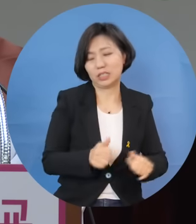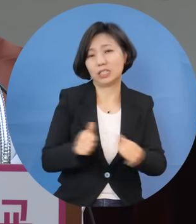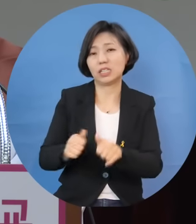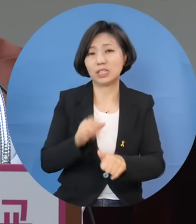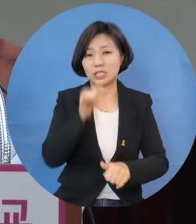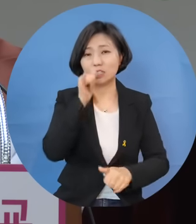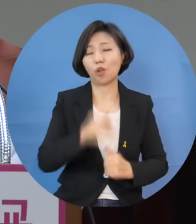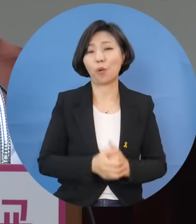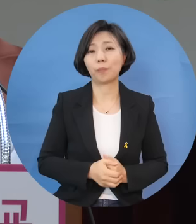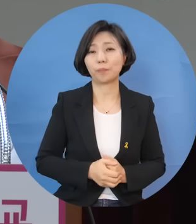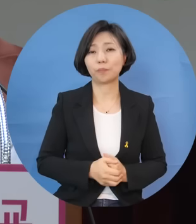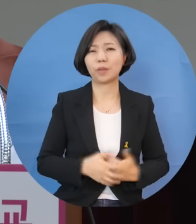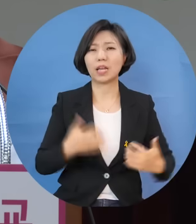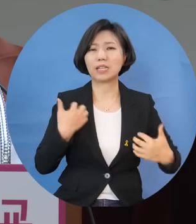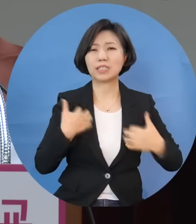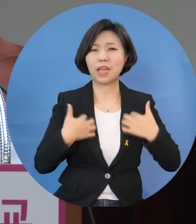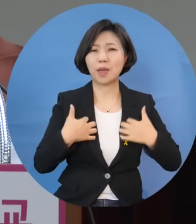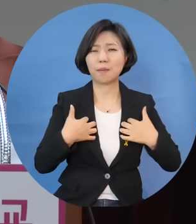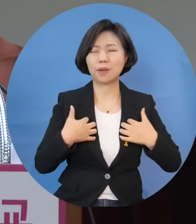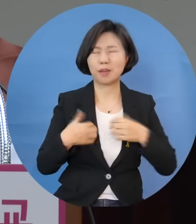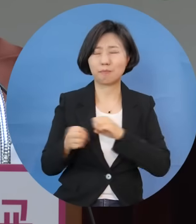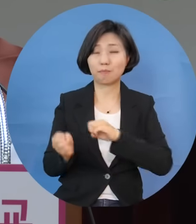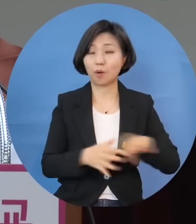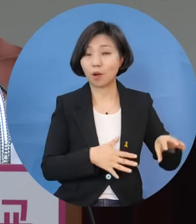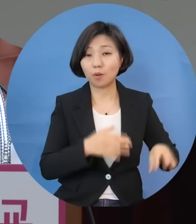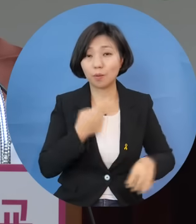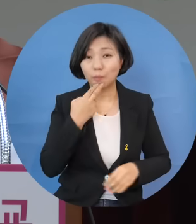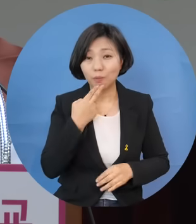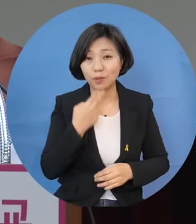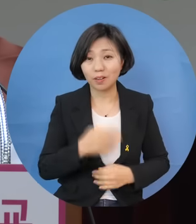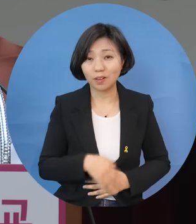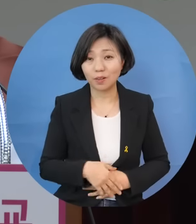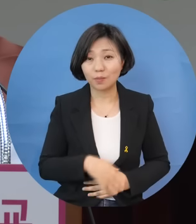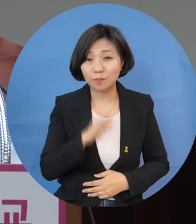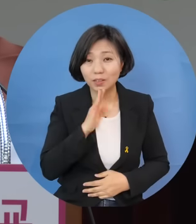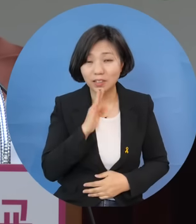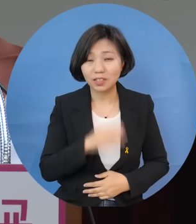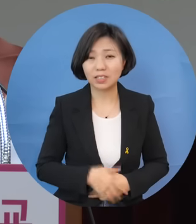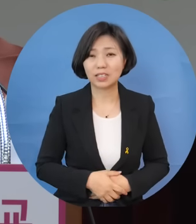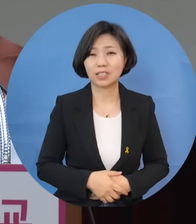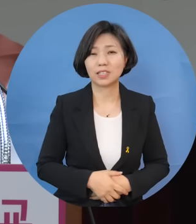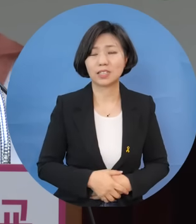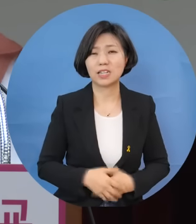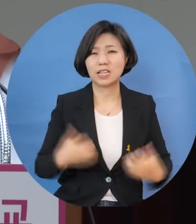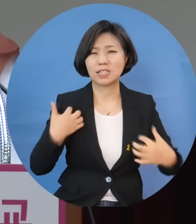그런데 여러분이 즐거움을 버릴 수는 없잖아요.